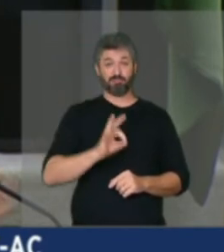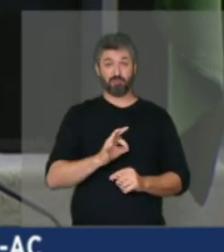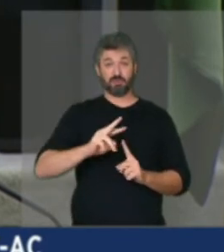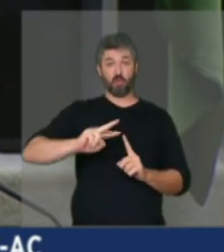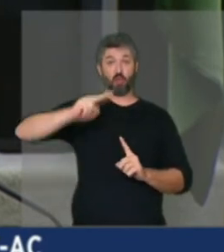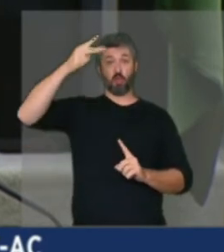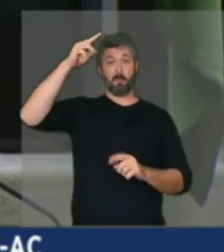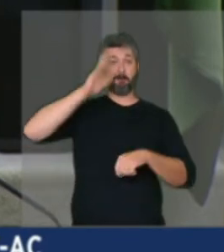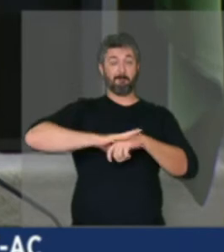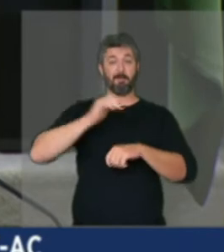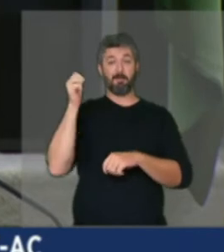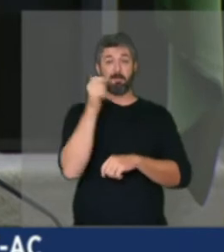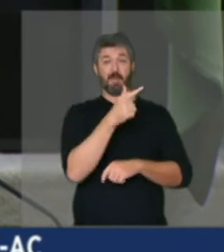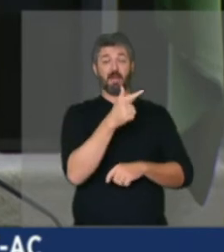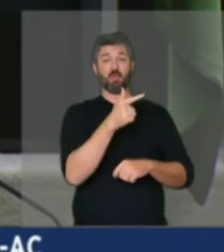QUE EM MARÇO DO ANO PASSADO. ENTÃO É... QUANTO MAIS SE